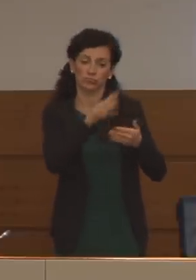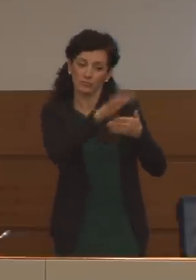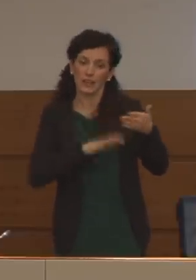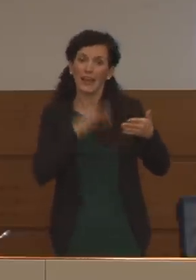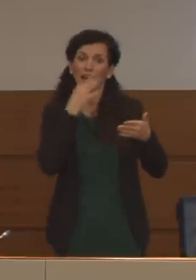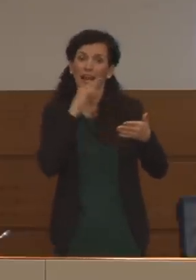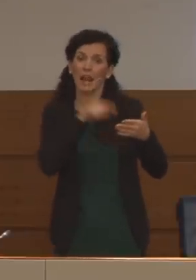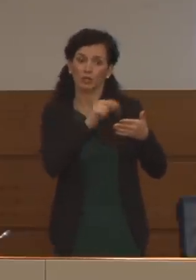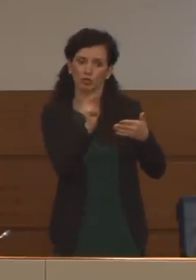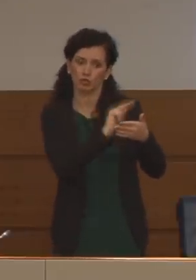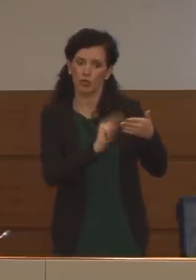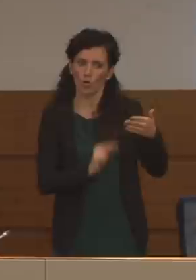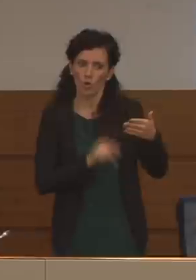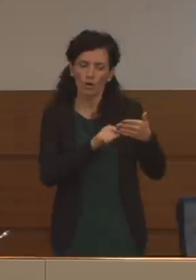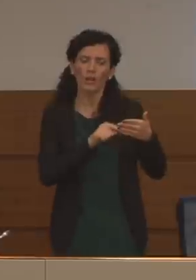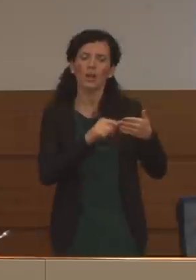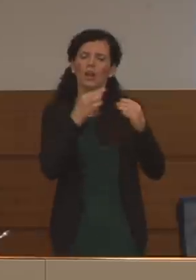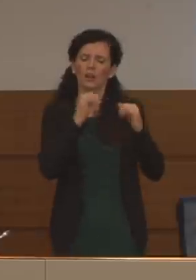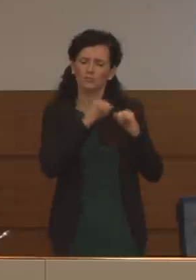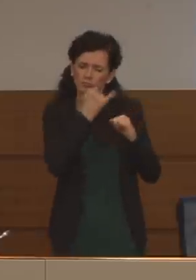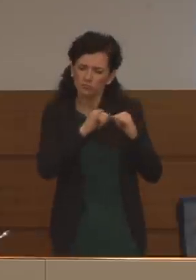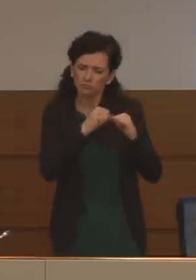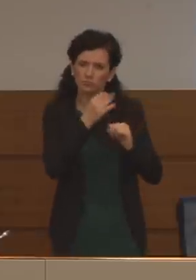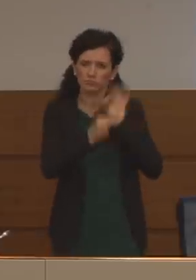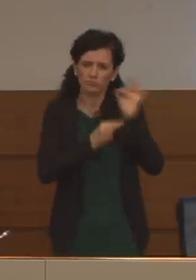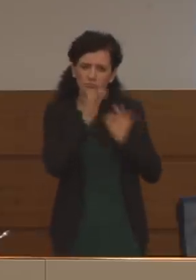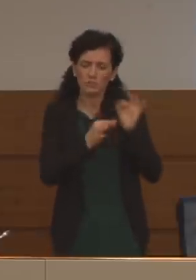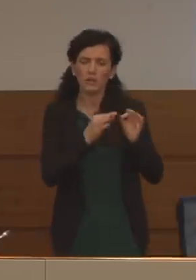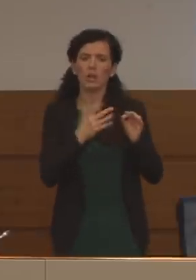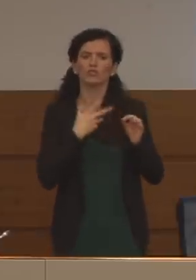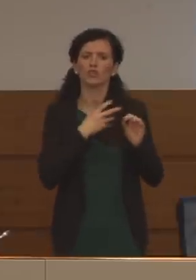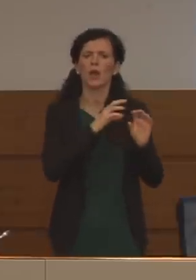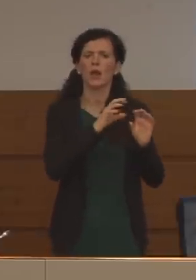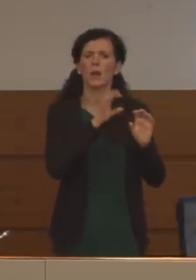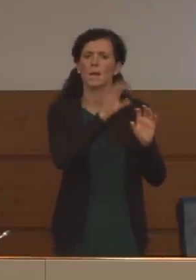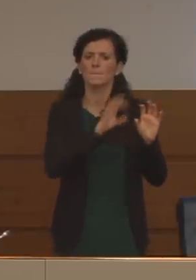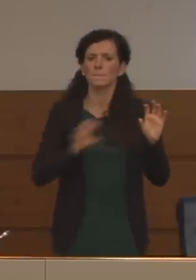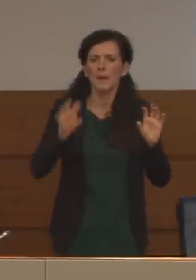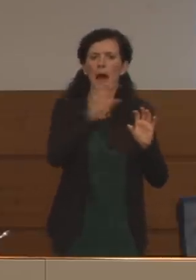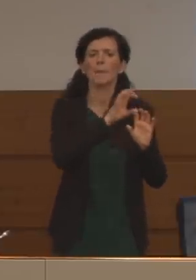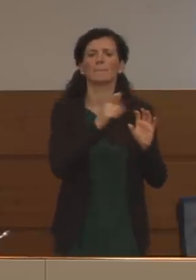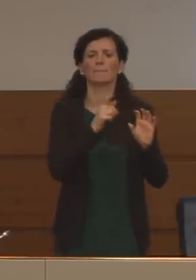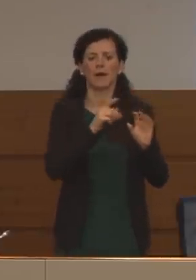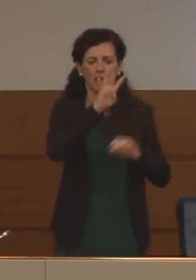descrittiva con alcune tabelle e poi con una serie di mappe regionali fino a quelle